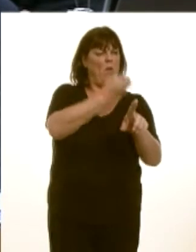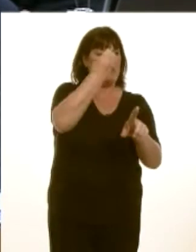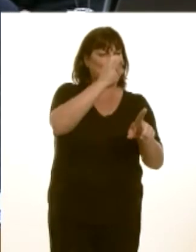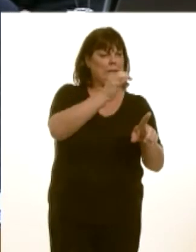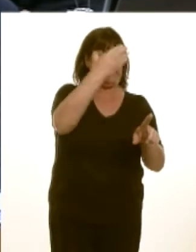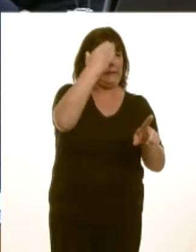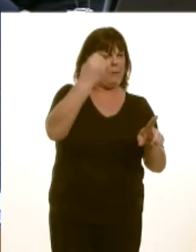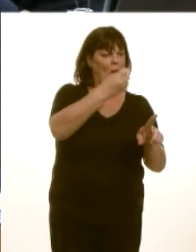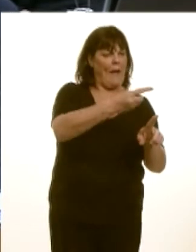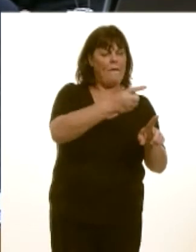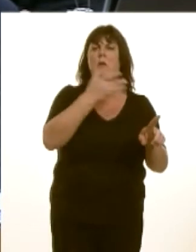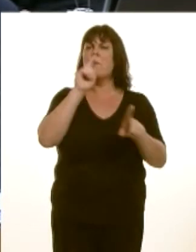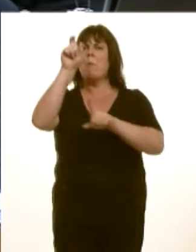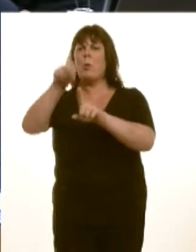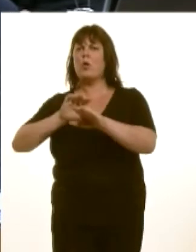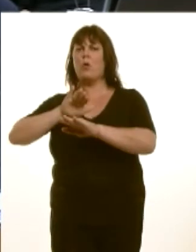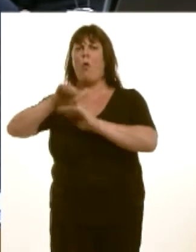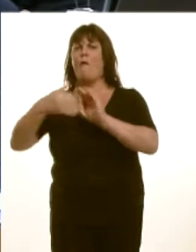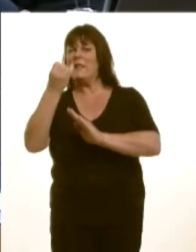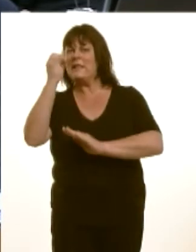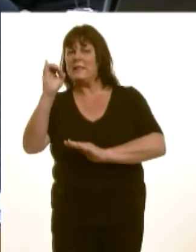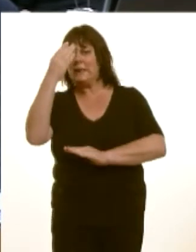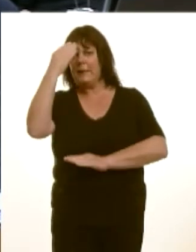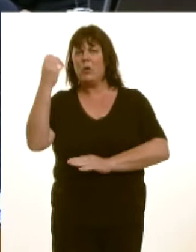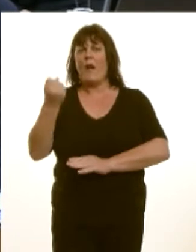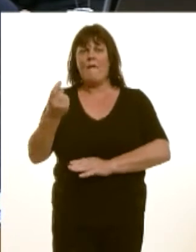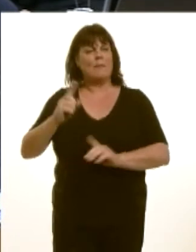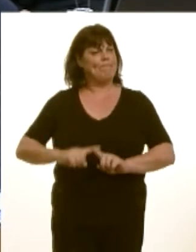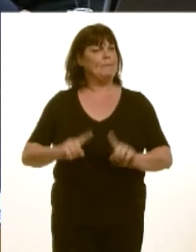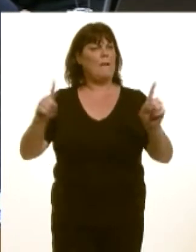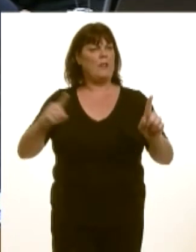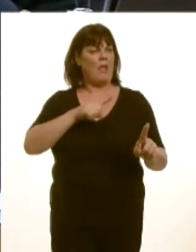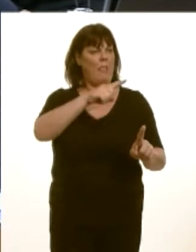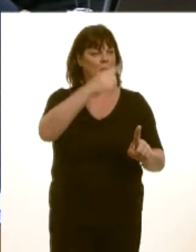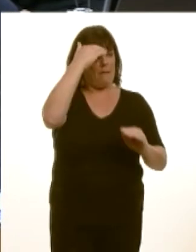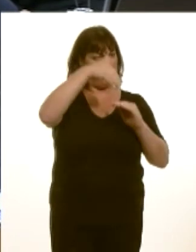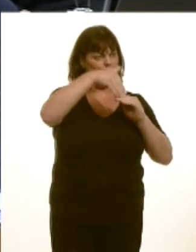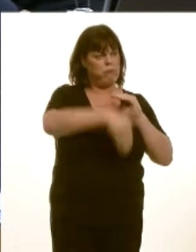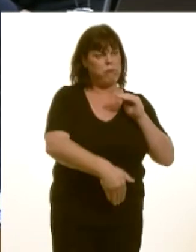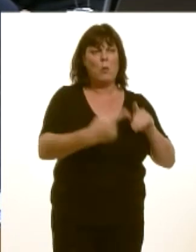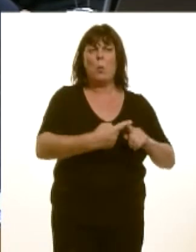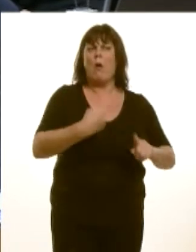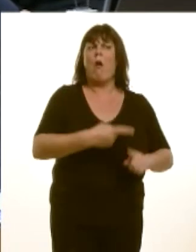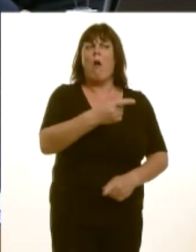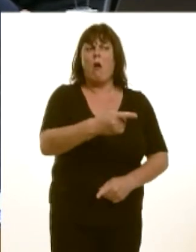Rydym yn erfyn i’r byrddau iechyd sicrhau, pan eu bod yn ystyried gofal i bobl â dementia,